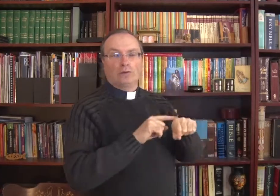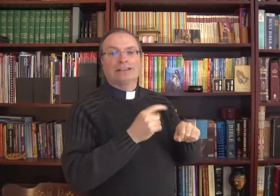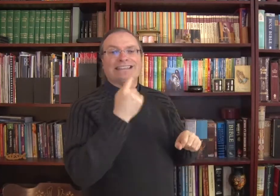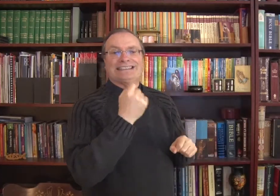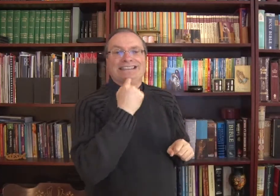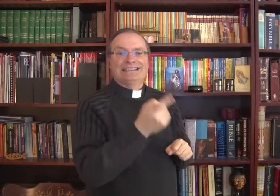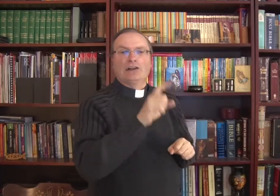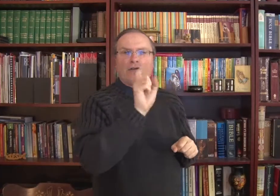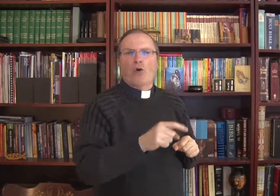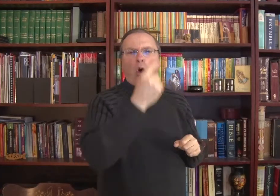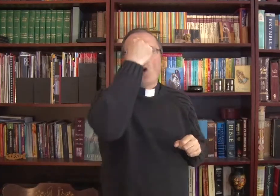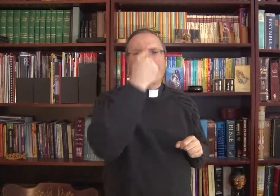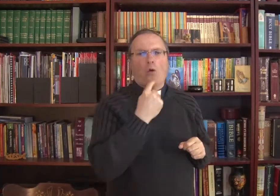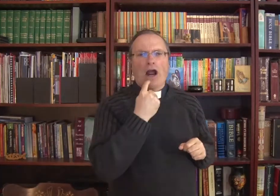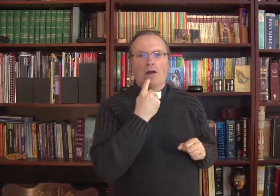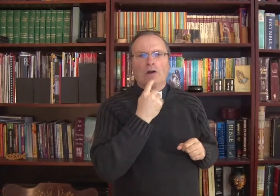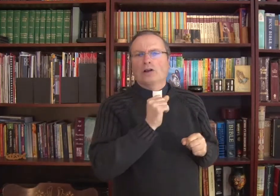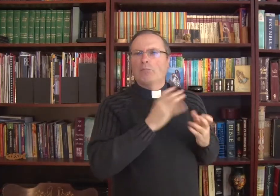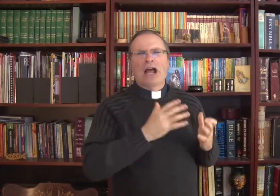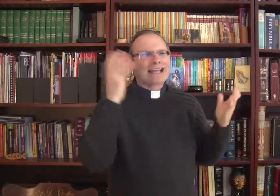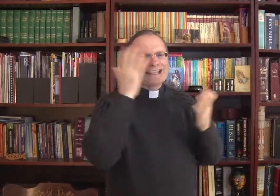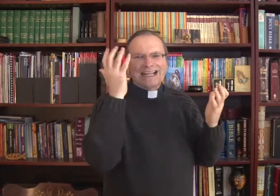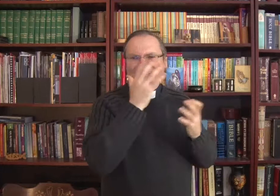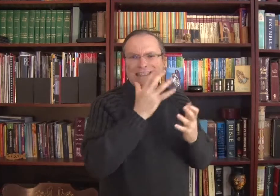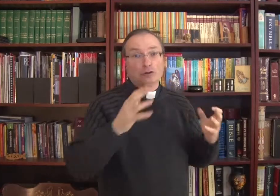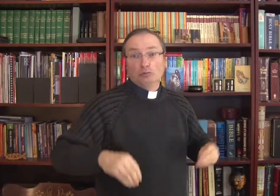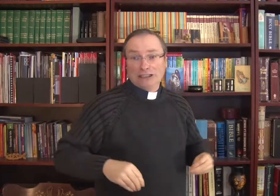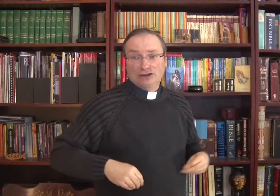qui dit qu’il faut croire qu’on n’a pas à s’inquiéter du péché,